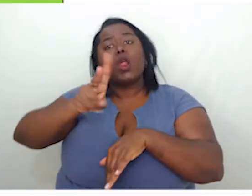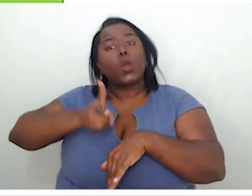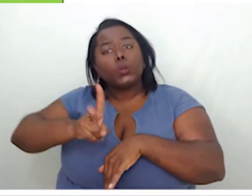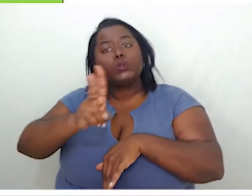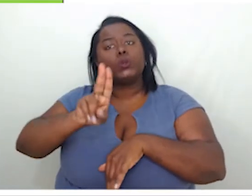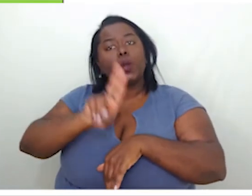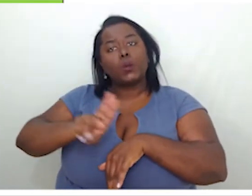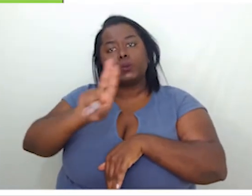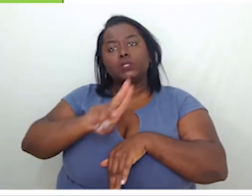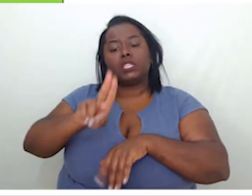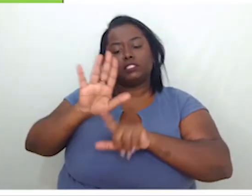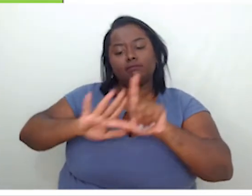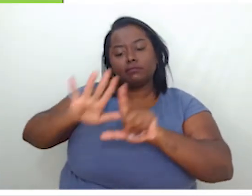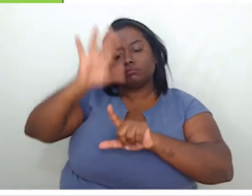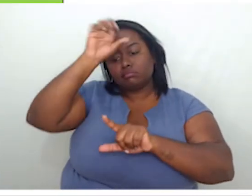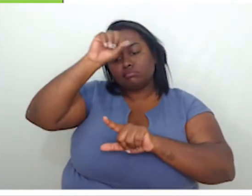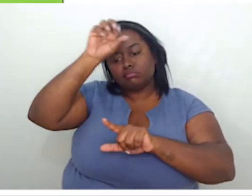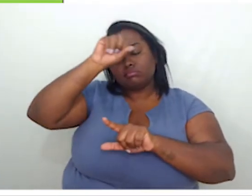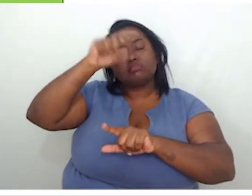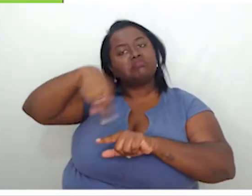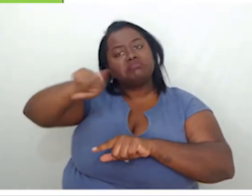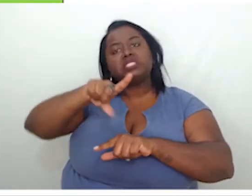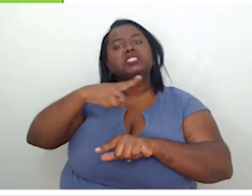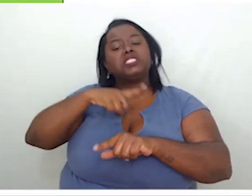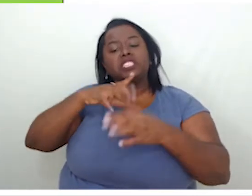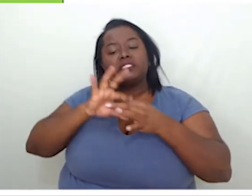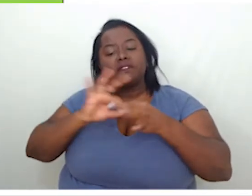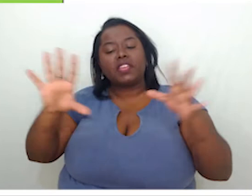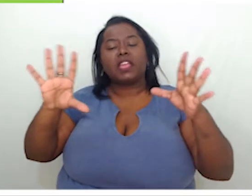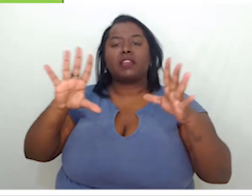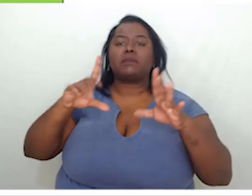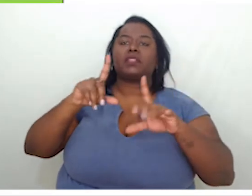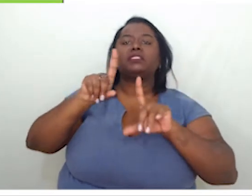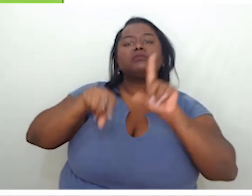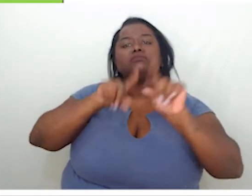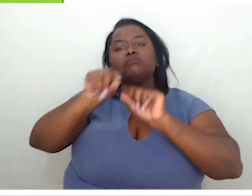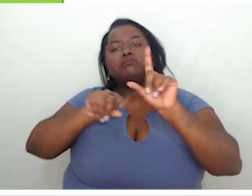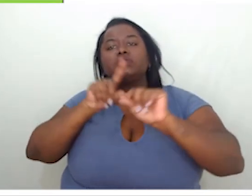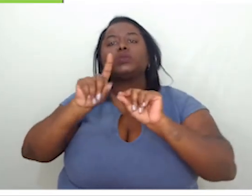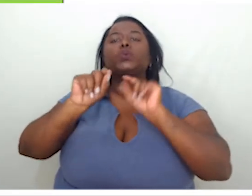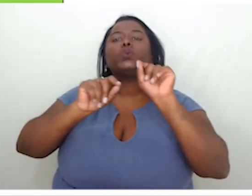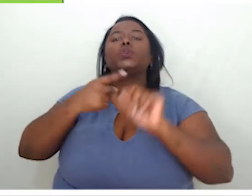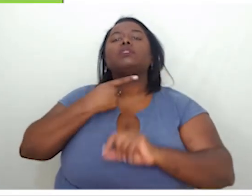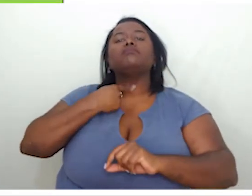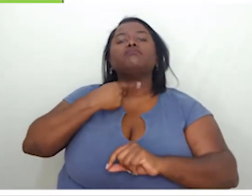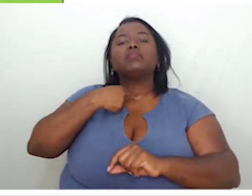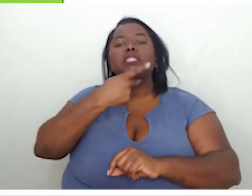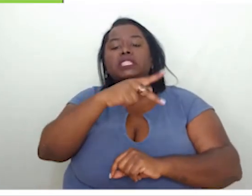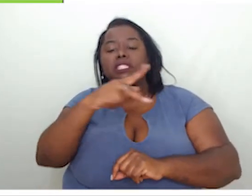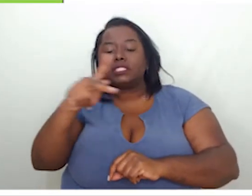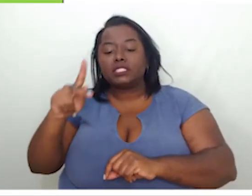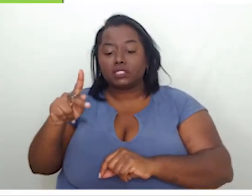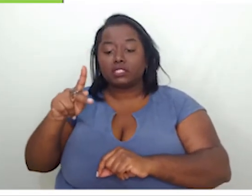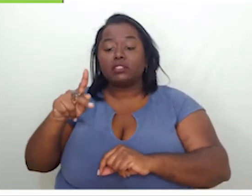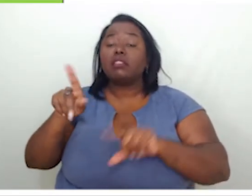con base en su propio interés y, de cierta manera, eso también apoya la idea del aprendizaje a lo largo de la vida.